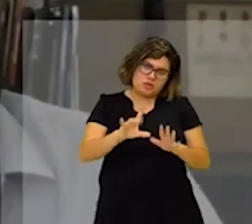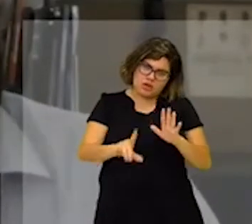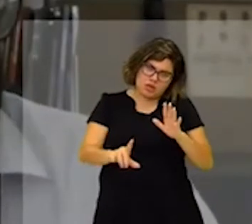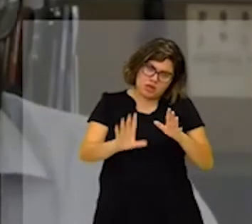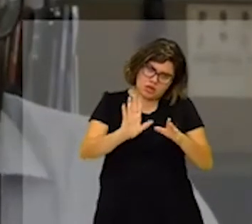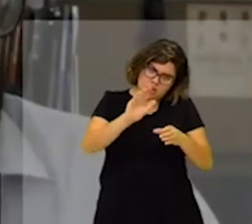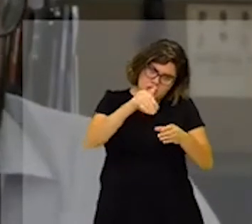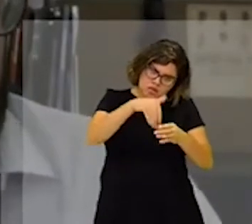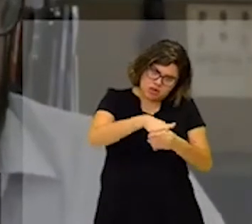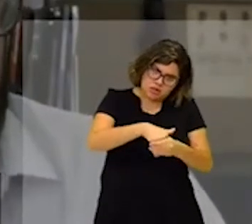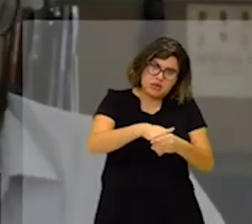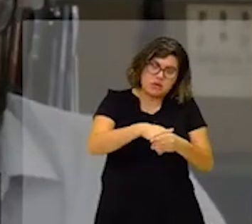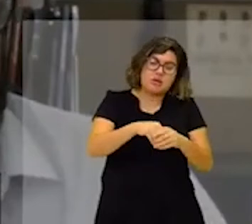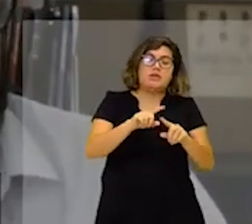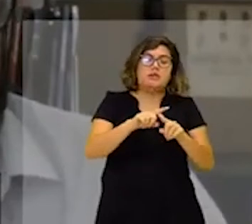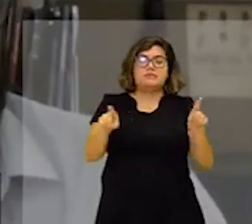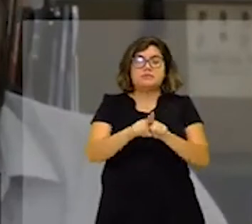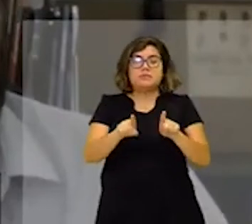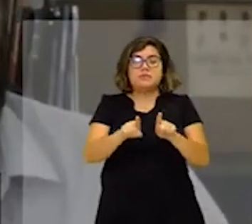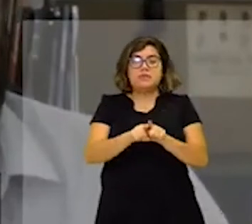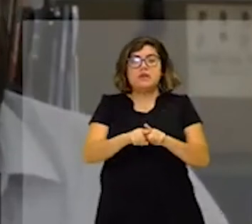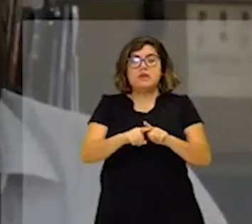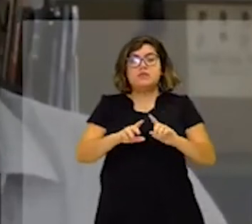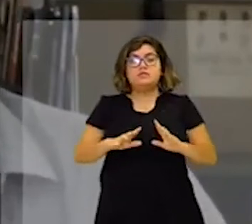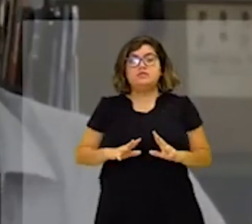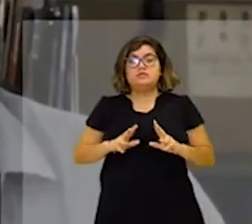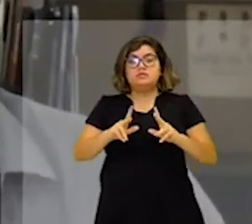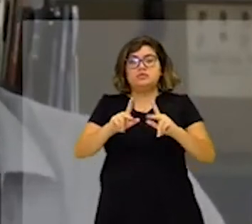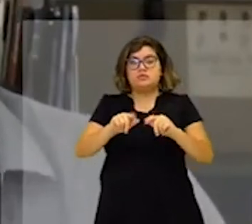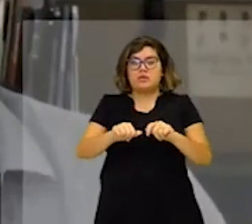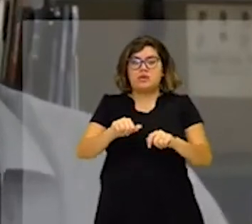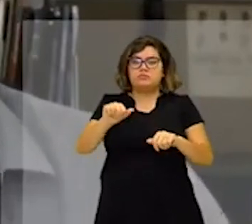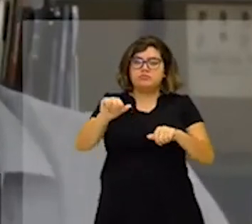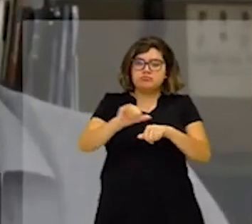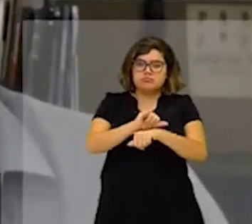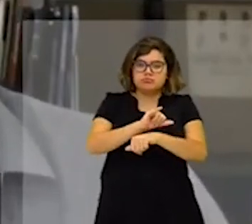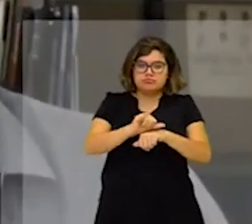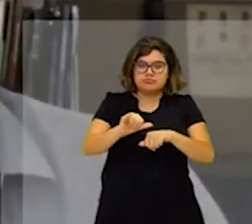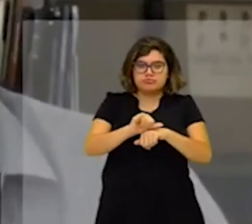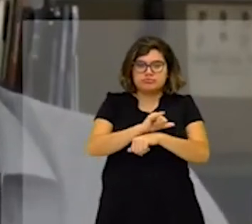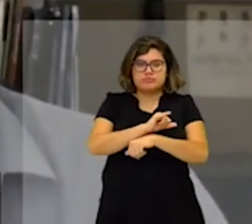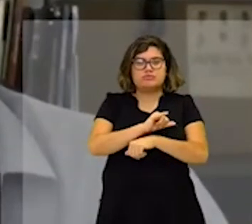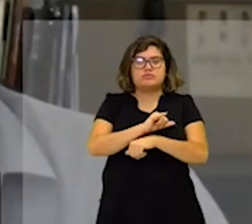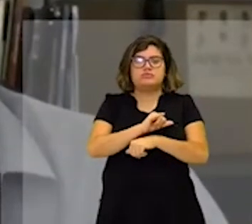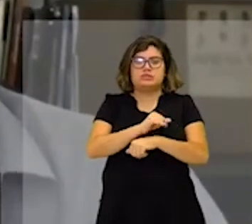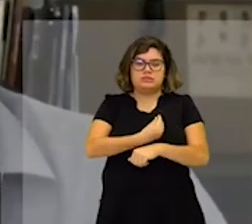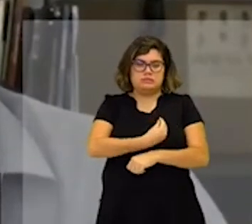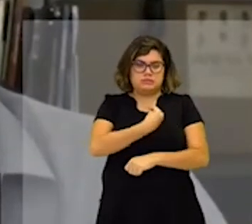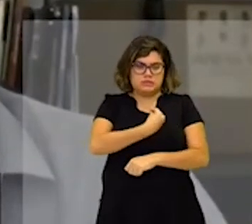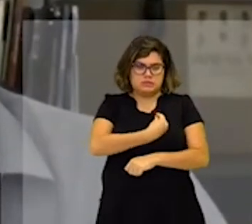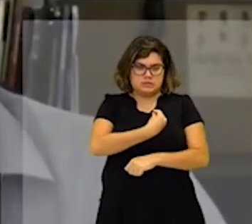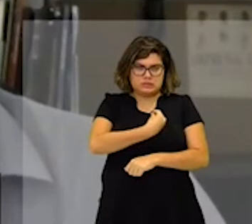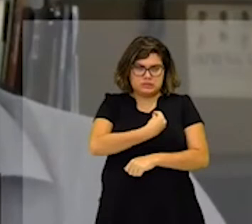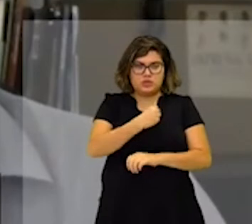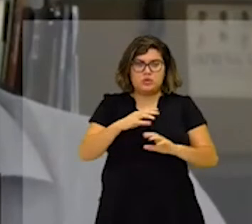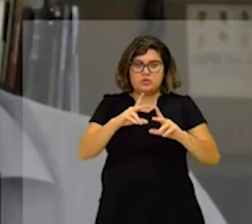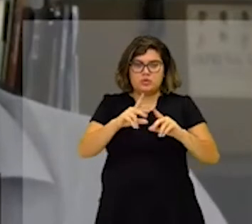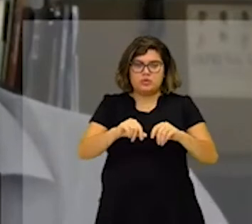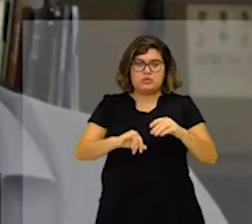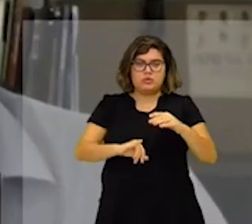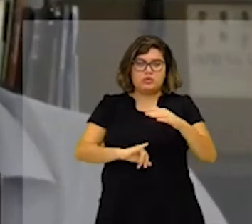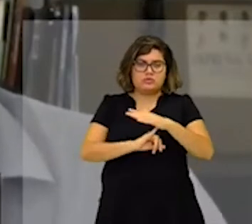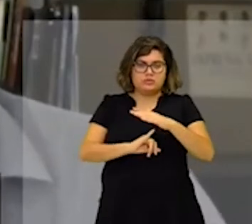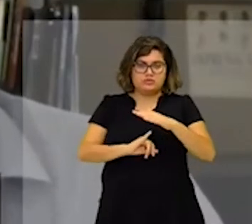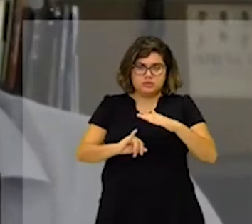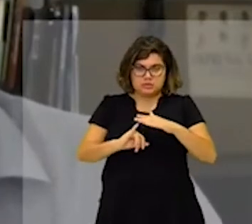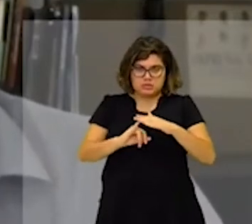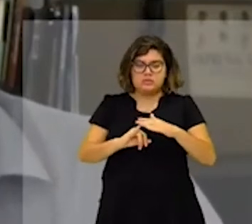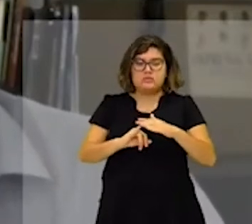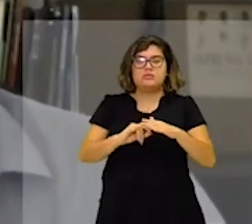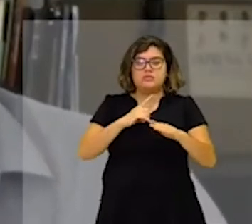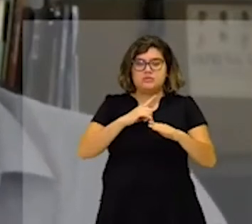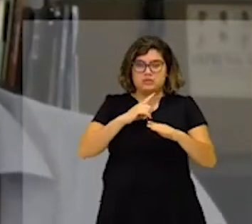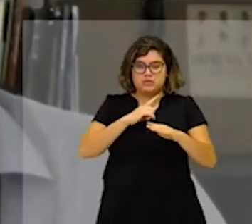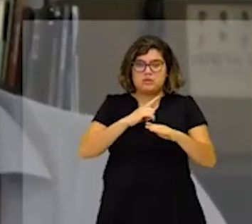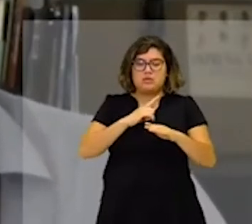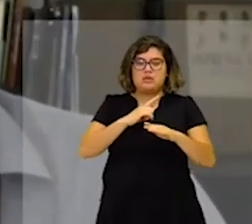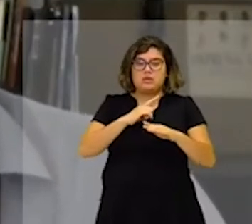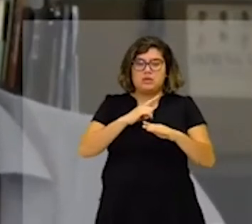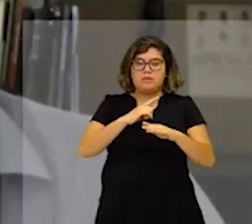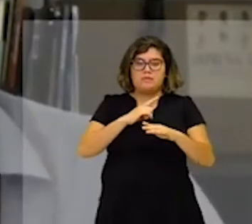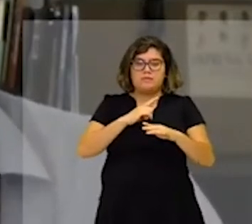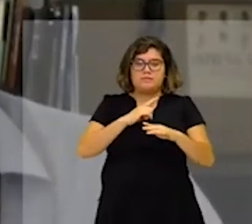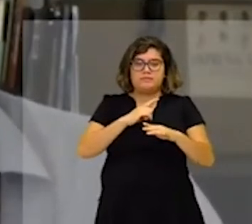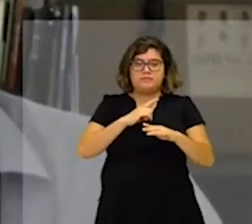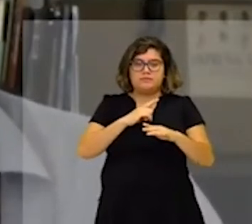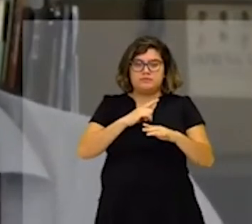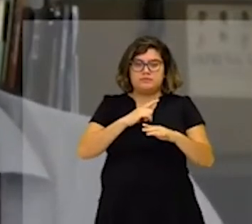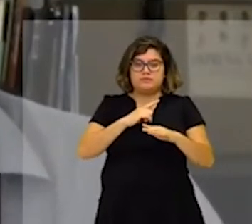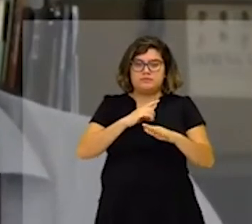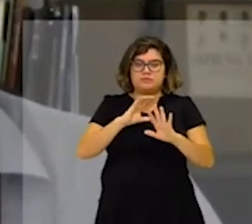mecanismos todos os presenças a todas as instituições de decidir é ordenar o processo